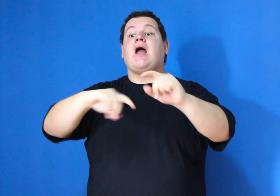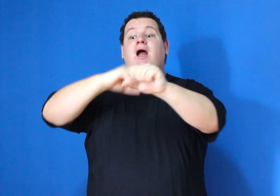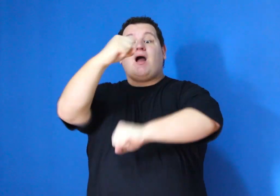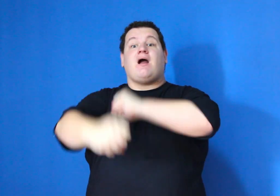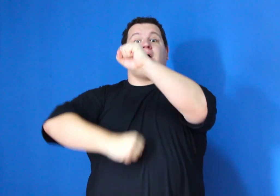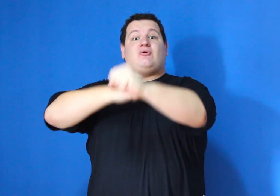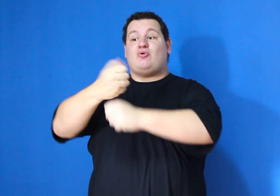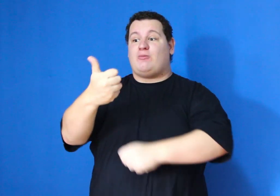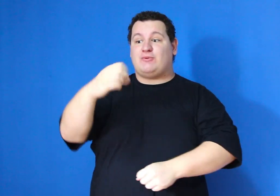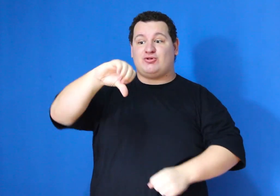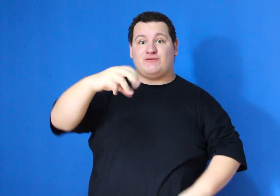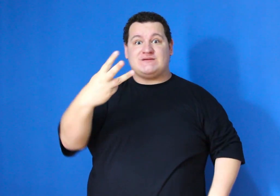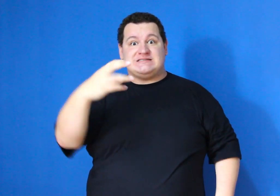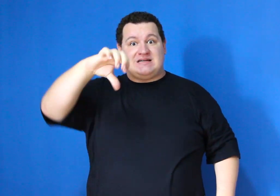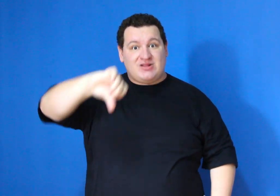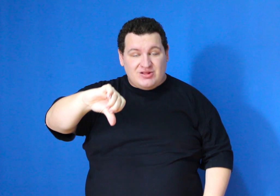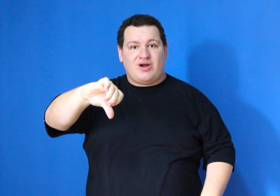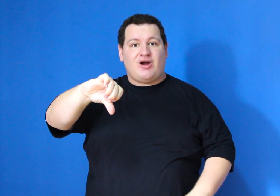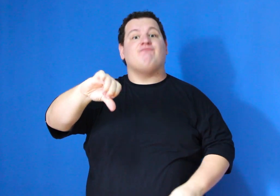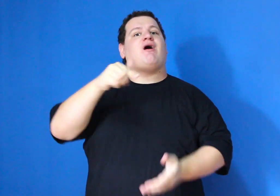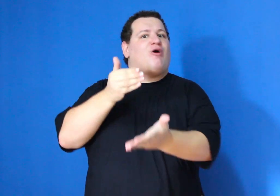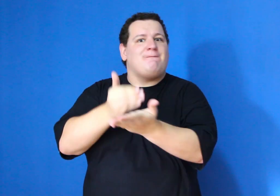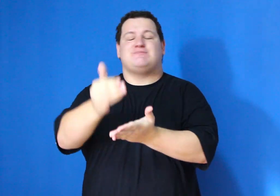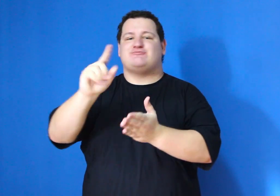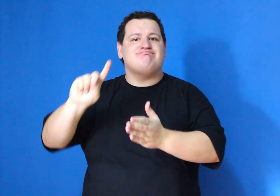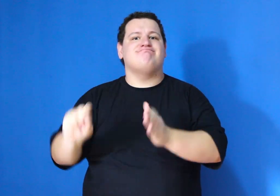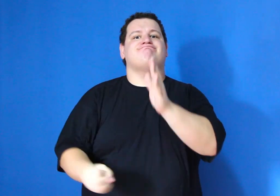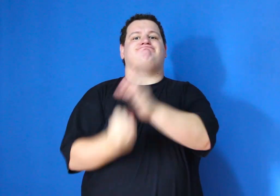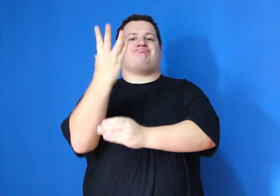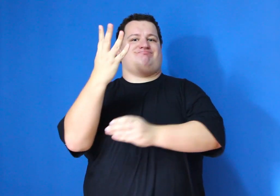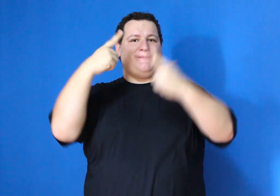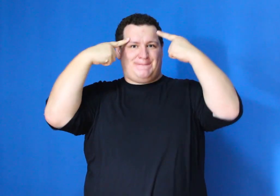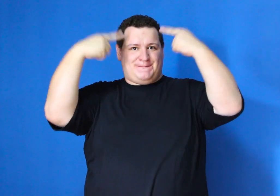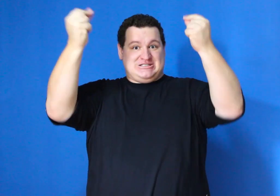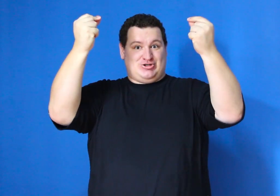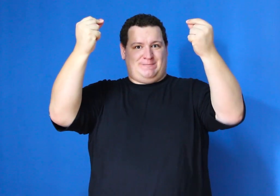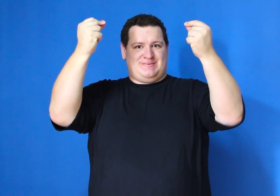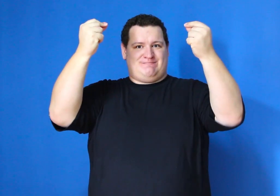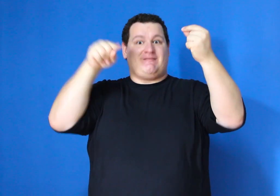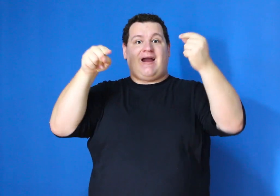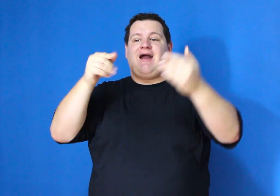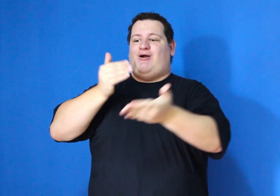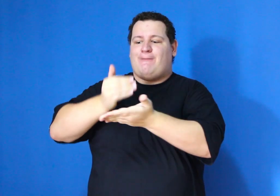No ano seguinte, surgiu o Batman.